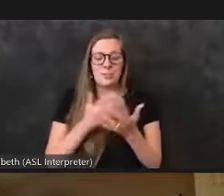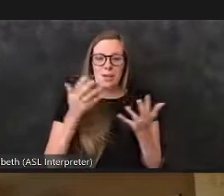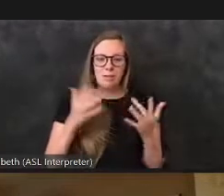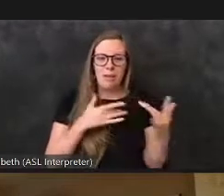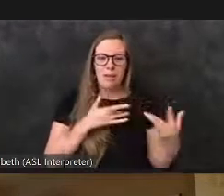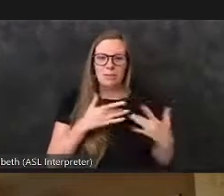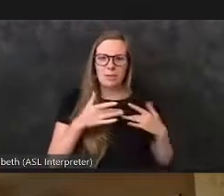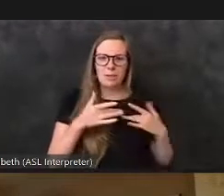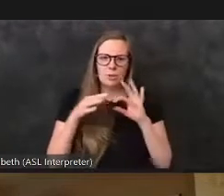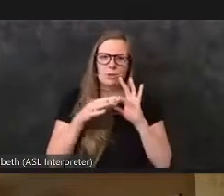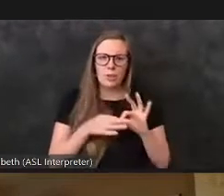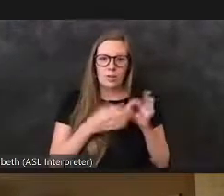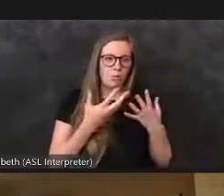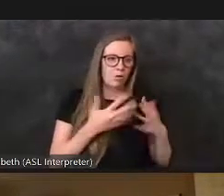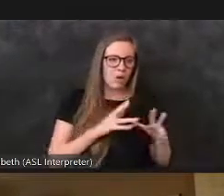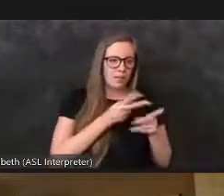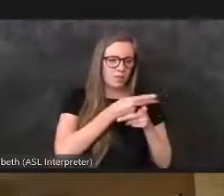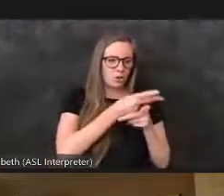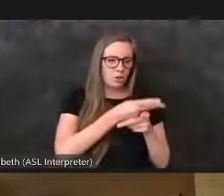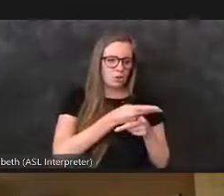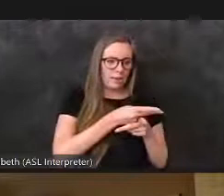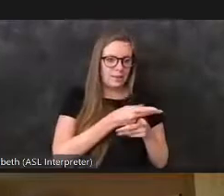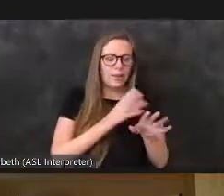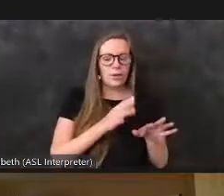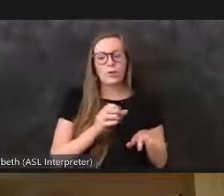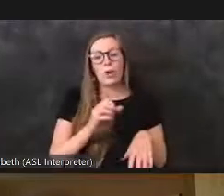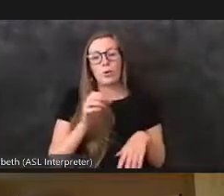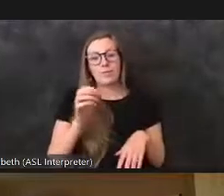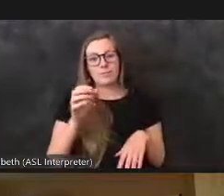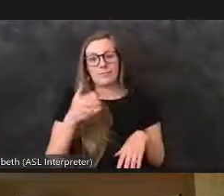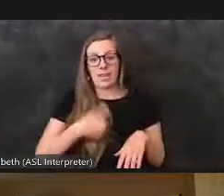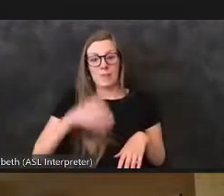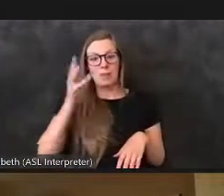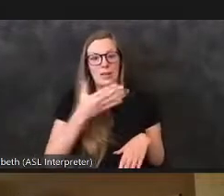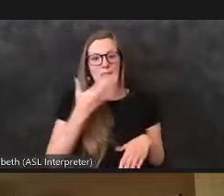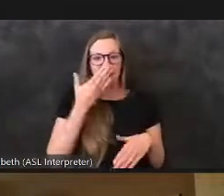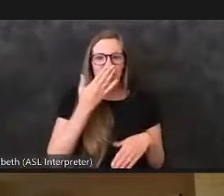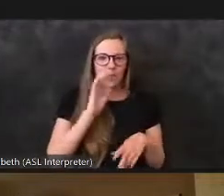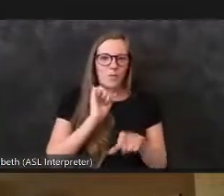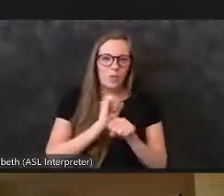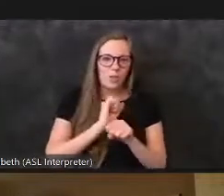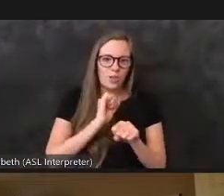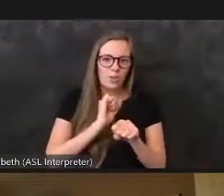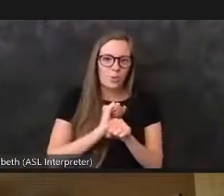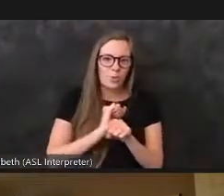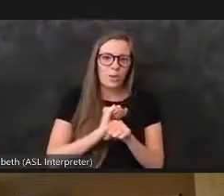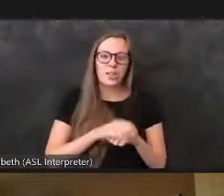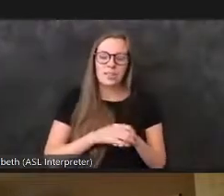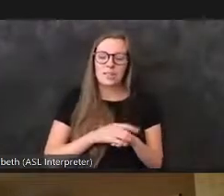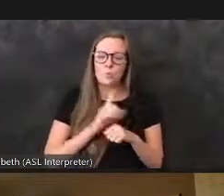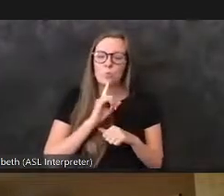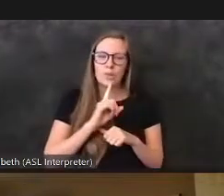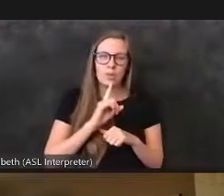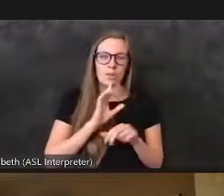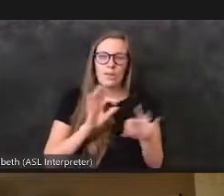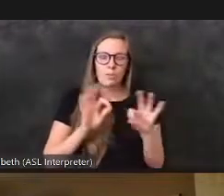un Mase pérdida de la estructura de cuidado de niños. Gracias por ese atraÃdo para nuestras más fava familia más vulnerables.